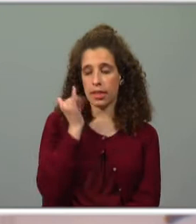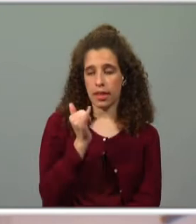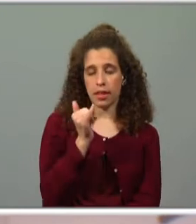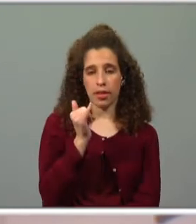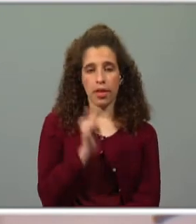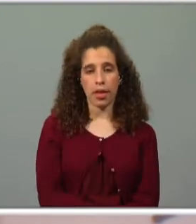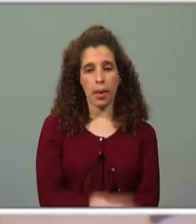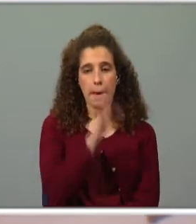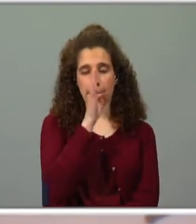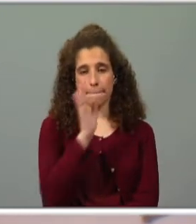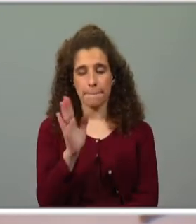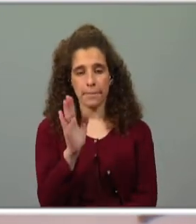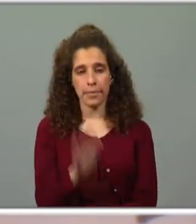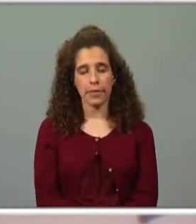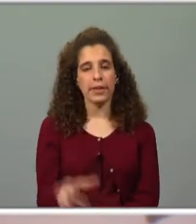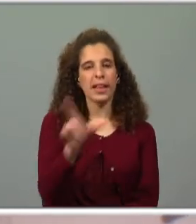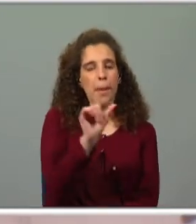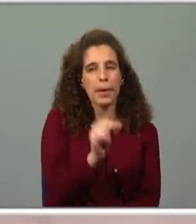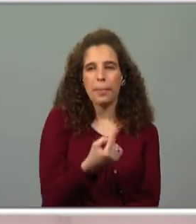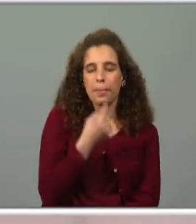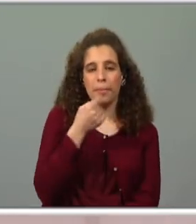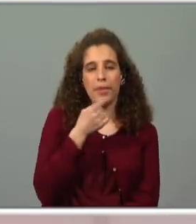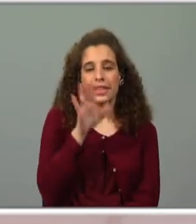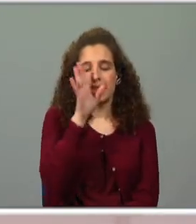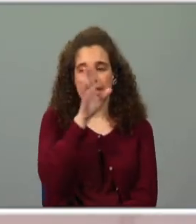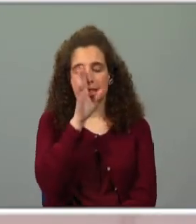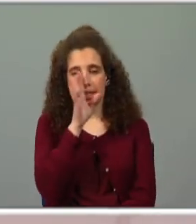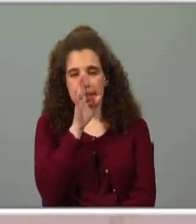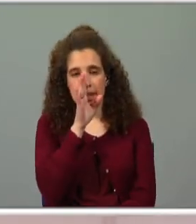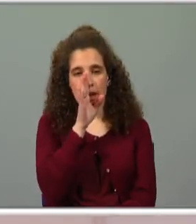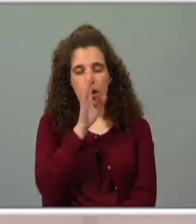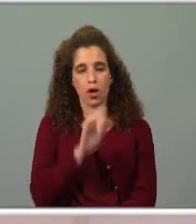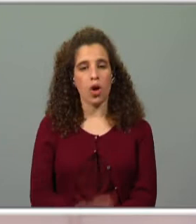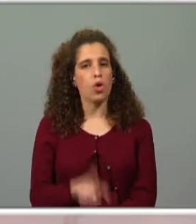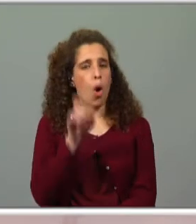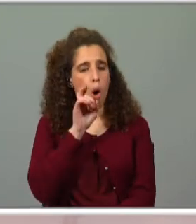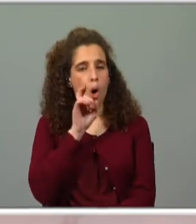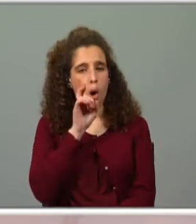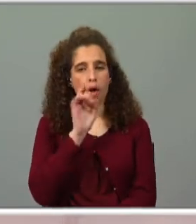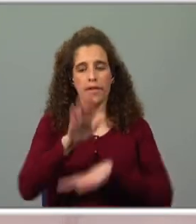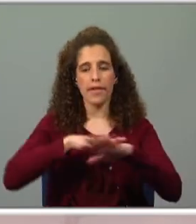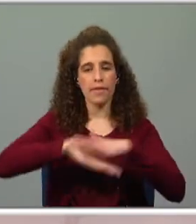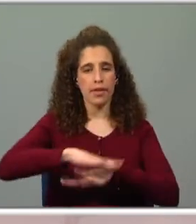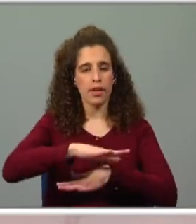colocar em prática até perceber se conseguimos com segurança realizar o que 付諸實踐直到你意識到我們能夠安全地完成什麼